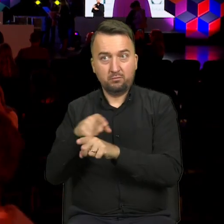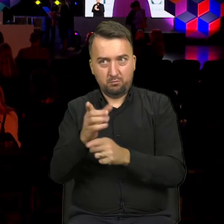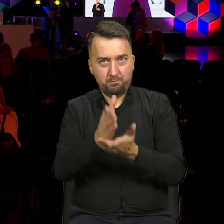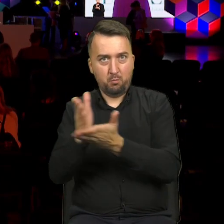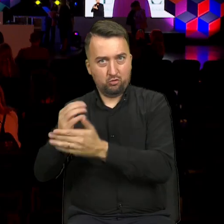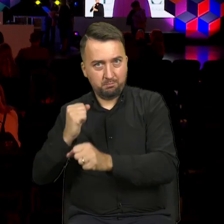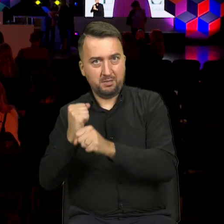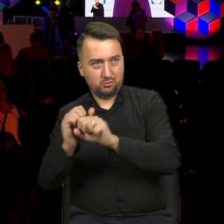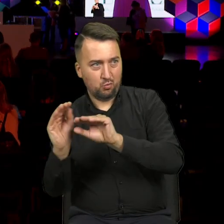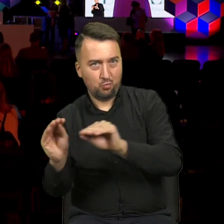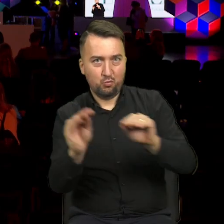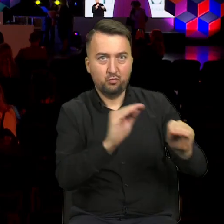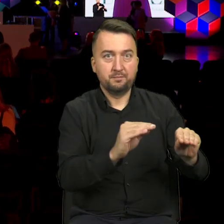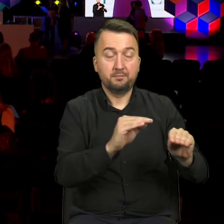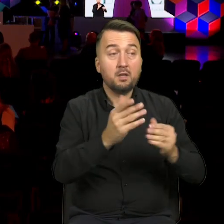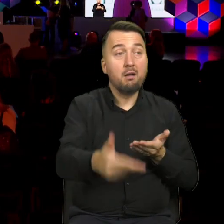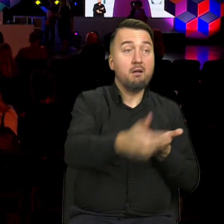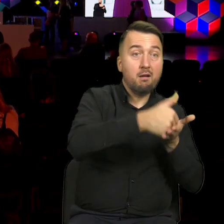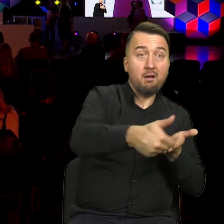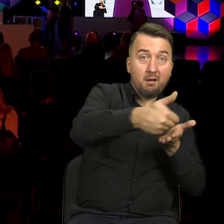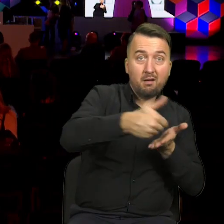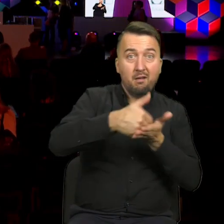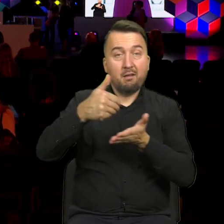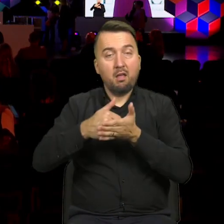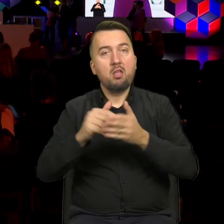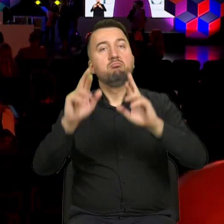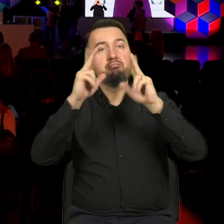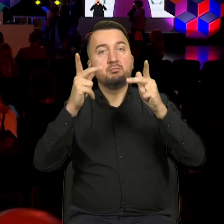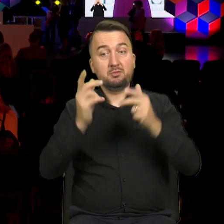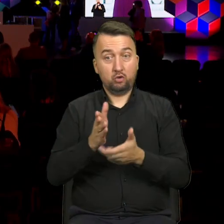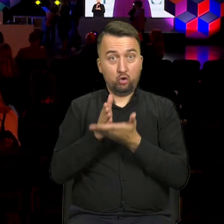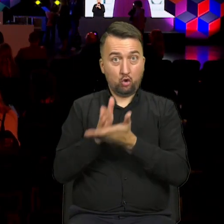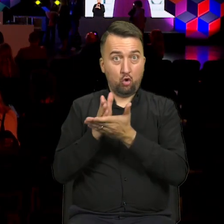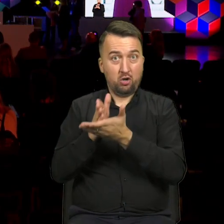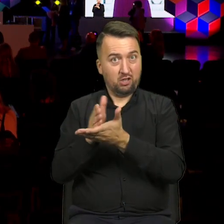Państwa zgłoszenia w tej kategorii pokazały, że obecnie doradztwo doskonale łączy dziś nowe technologie,